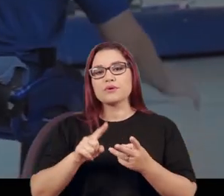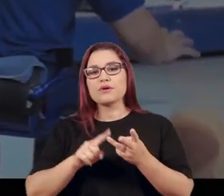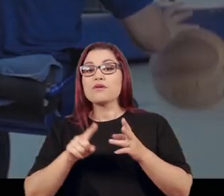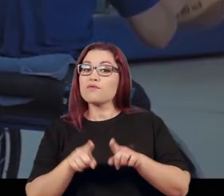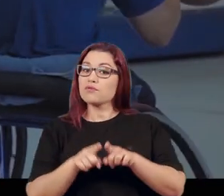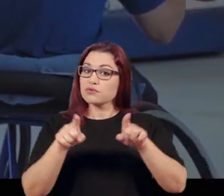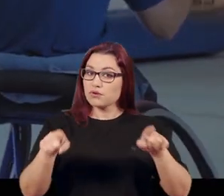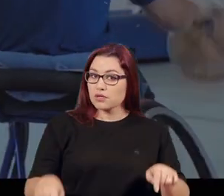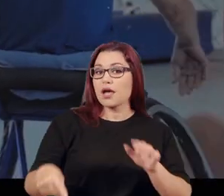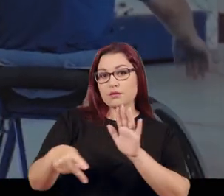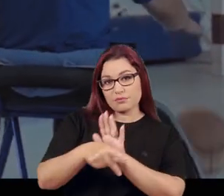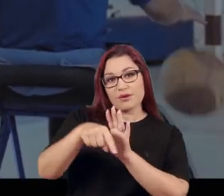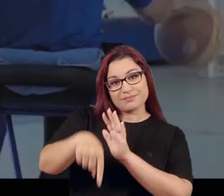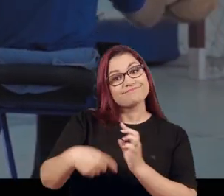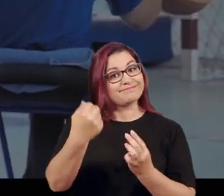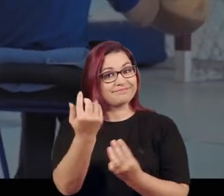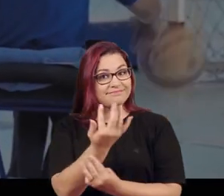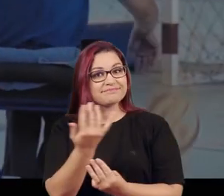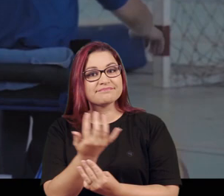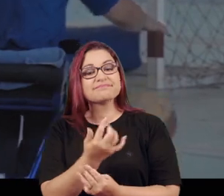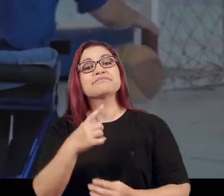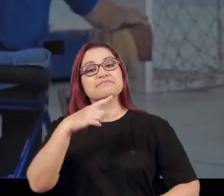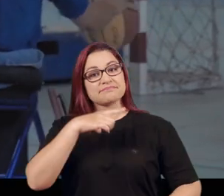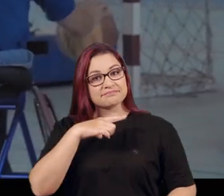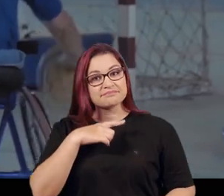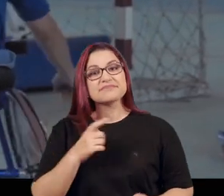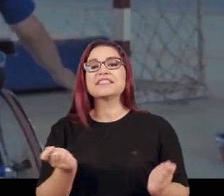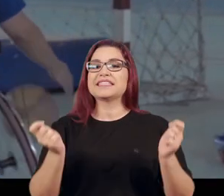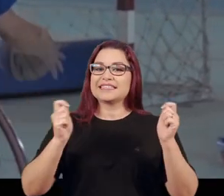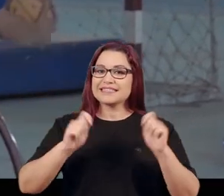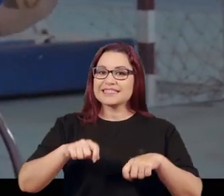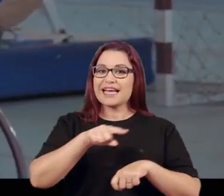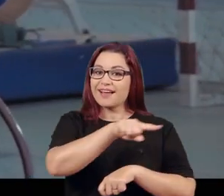temos professores com deficiência na Universidade, e que nós temos técnicos